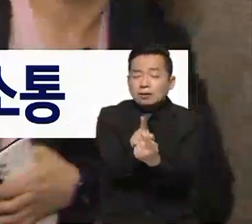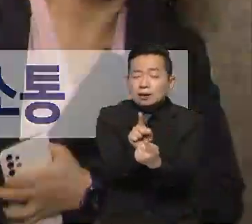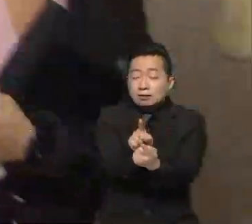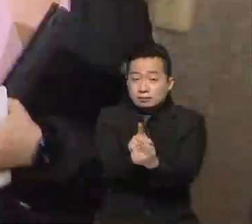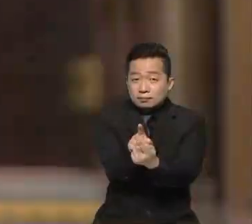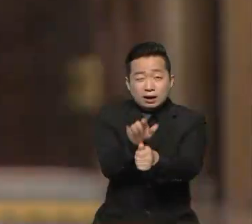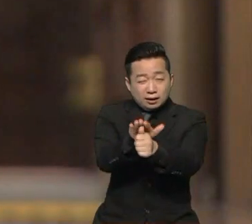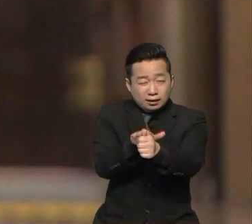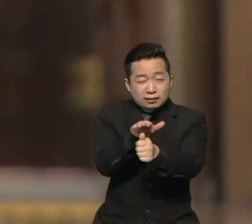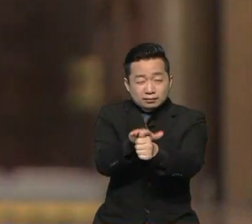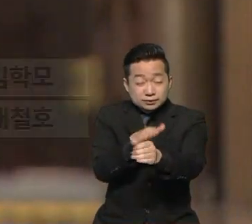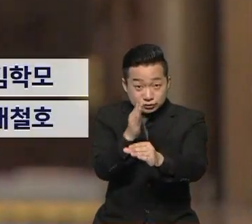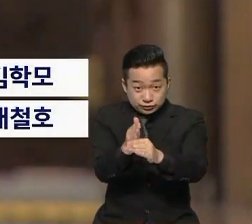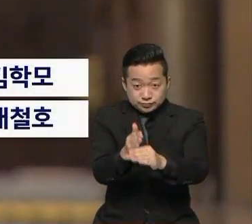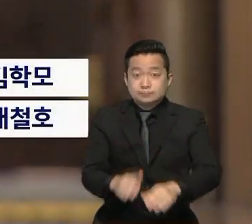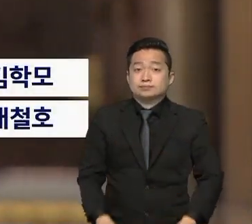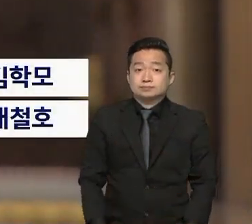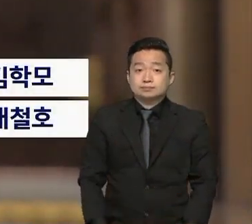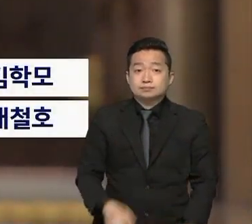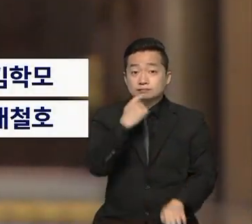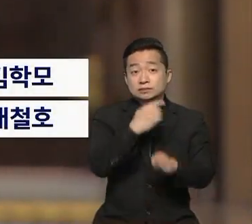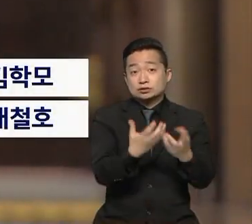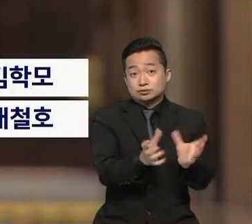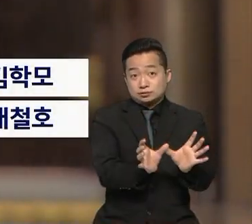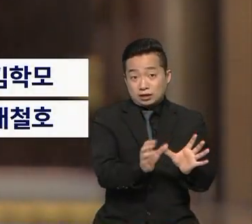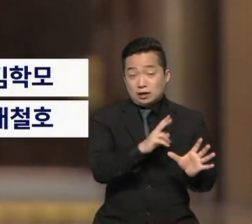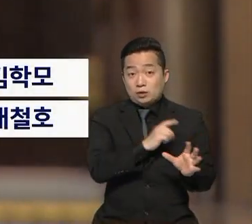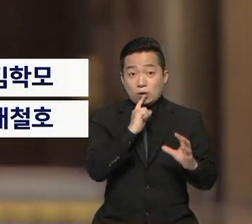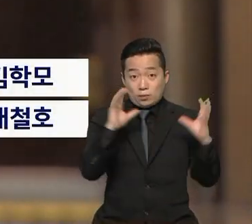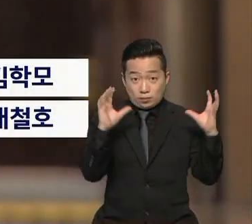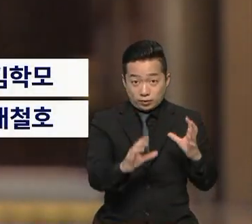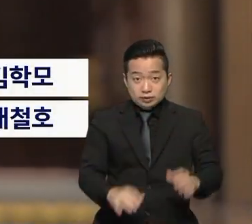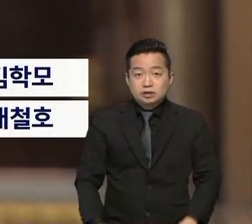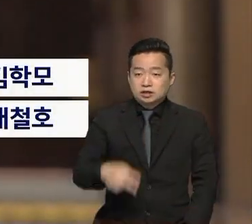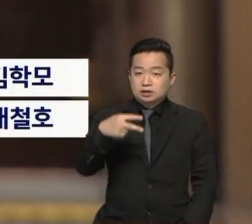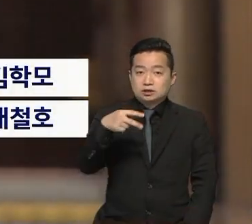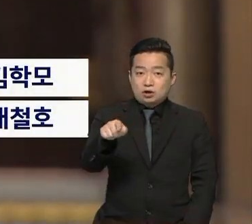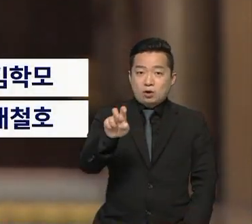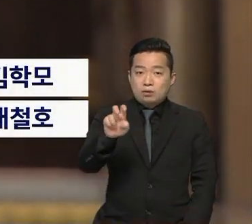이런 가운데 민주당 내 의원 모임인 더미래 소속 의원 20여 명이 베트남으로